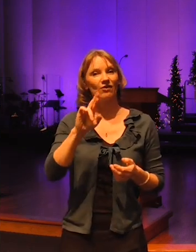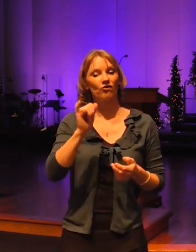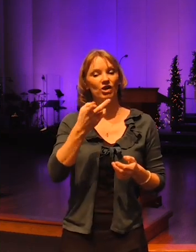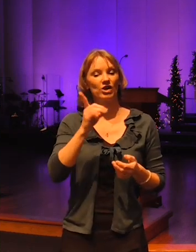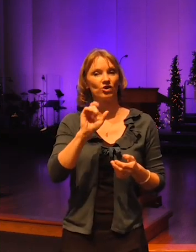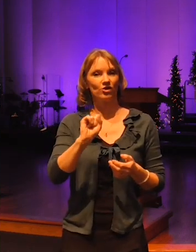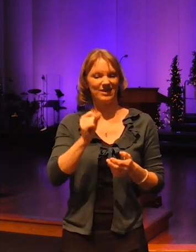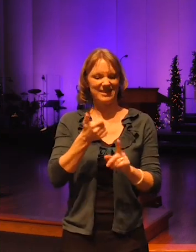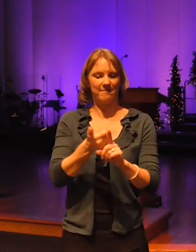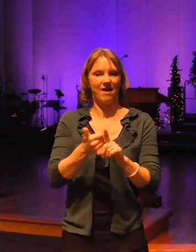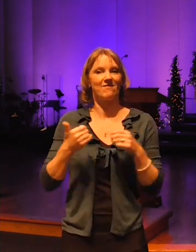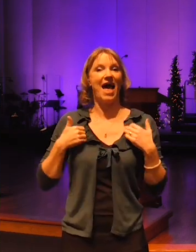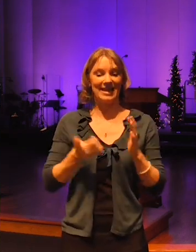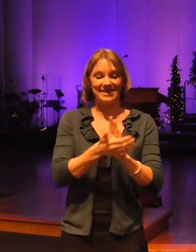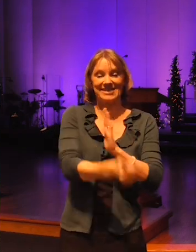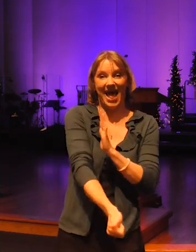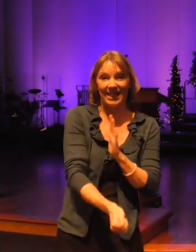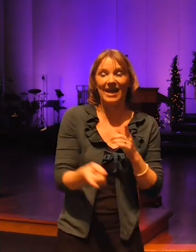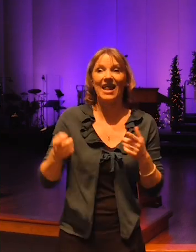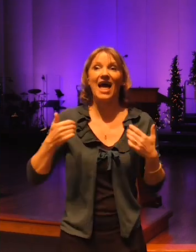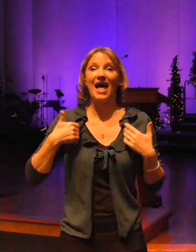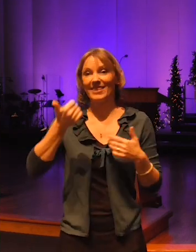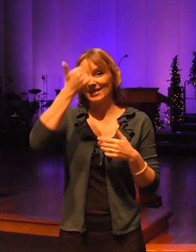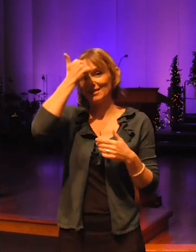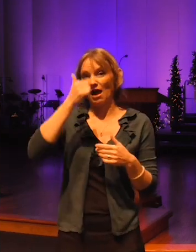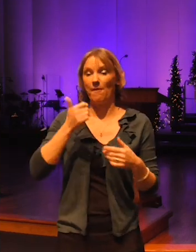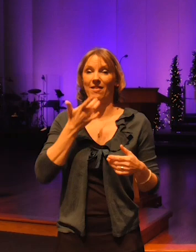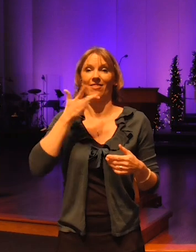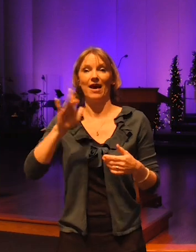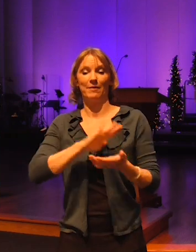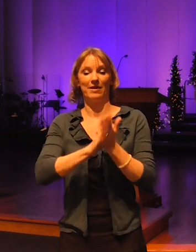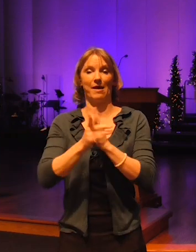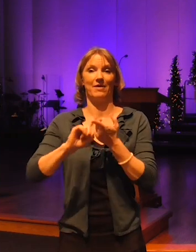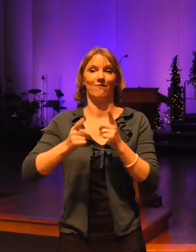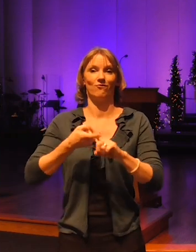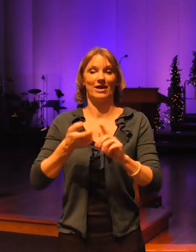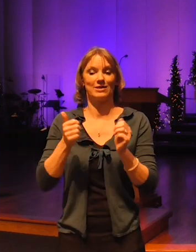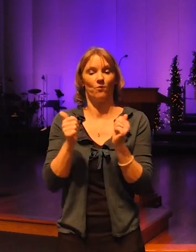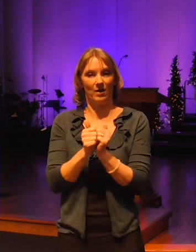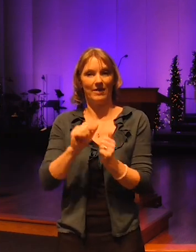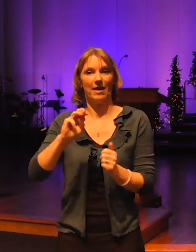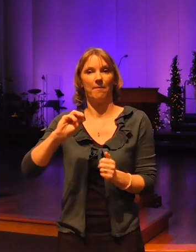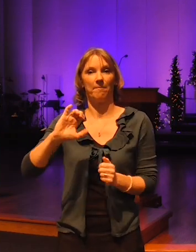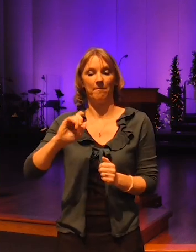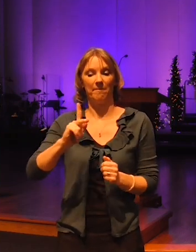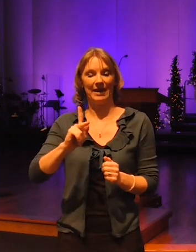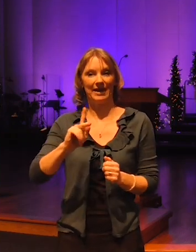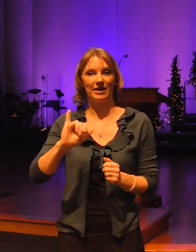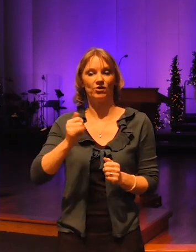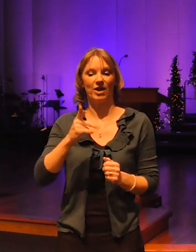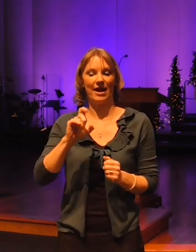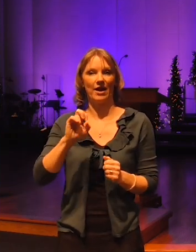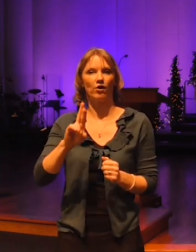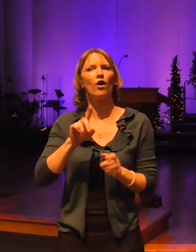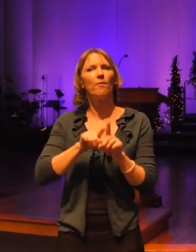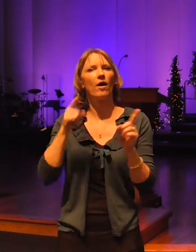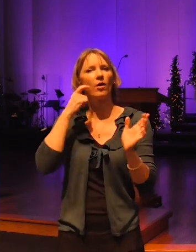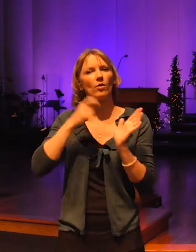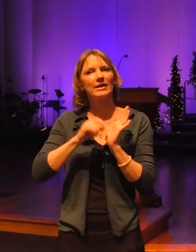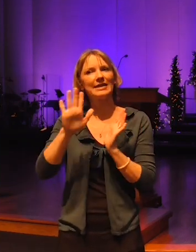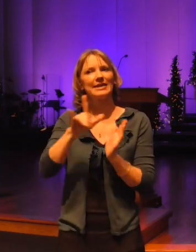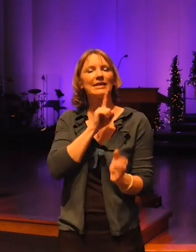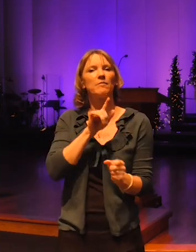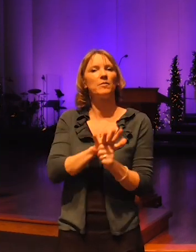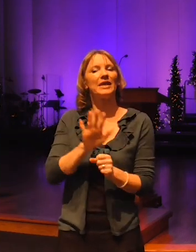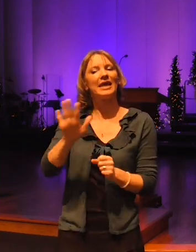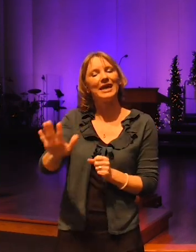la tonta suerte de hacerse amigo de Mick Jagger, pero note su compromiso con su proceso creativo